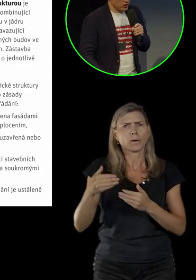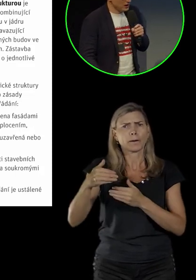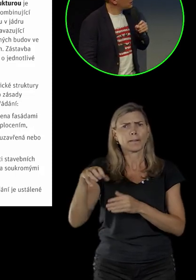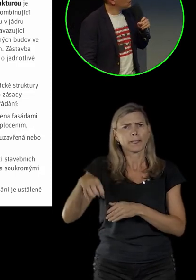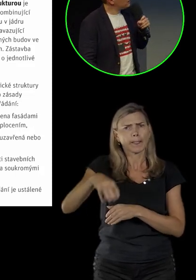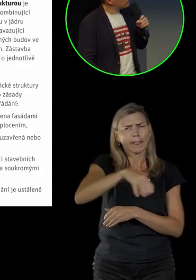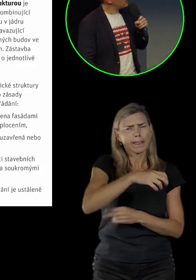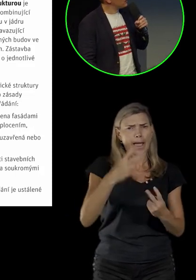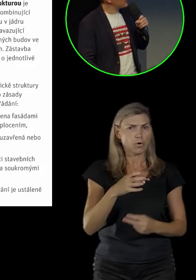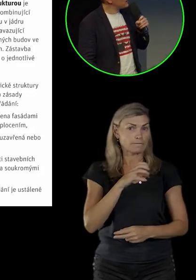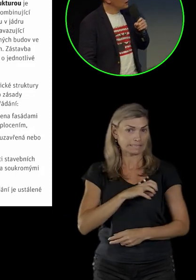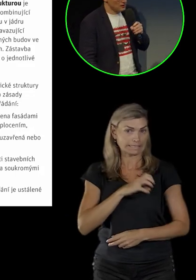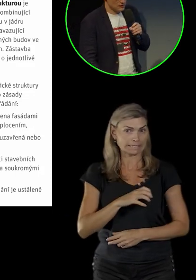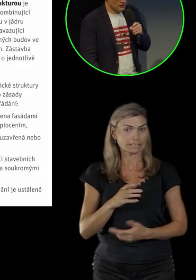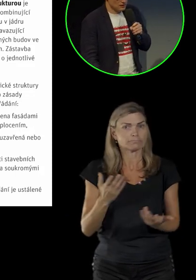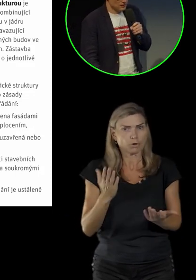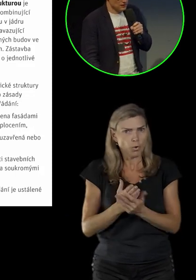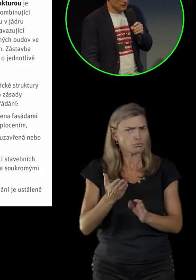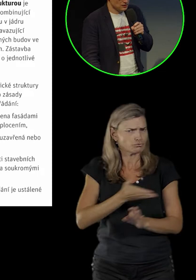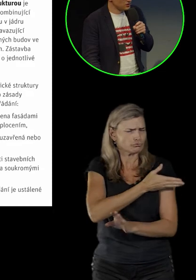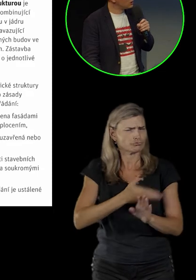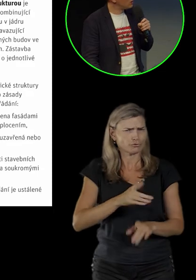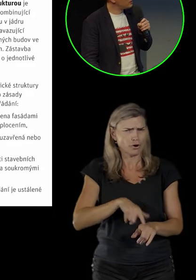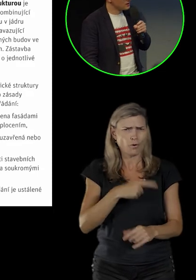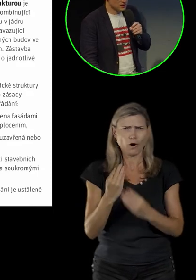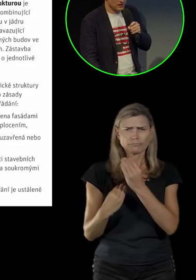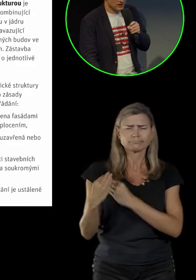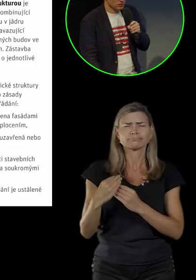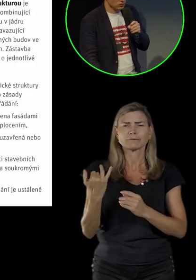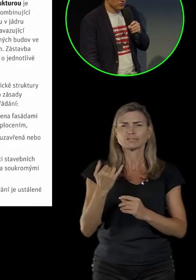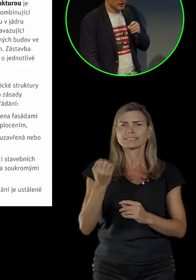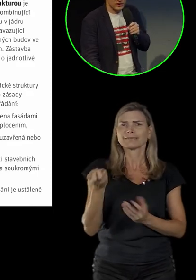Protože, jak zaznívá už několik leti na každé druhé prezentaci v Institutu plánování